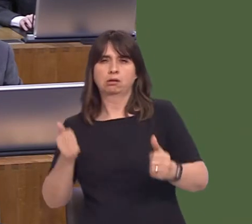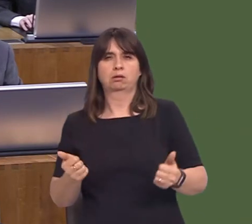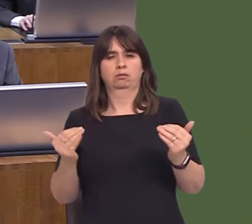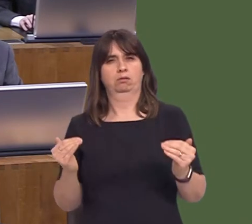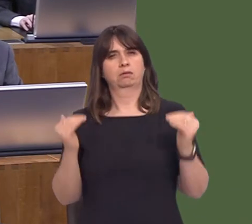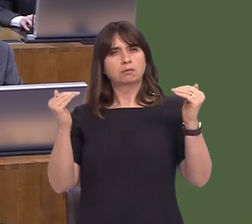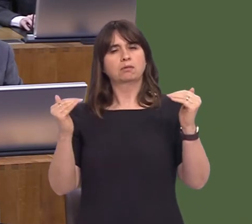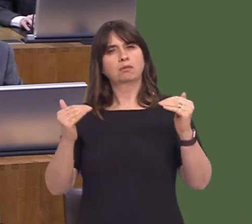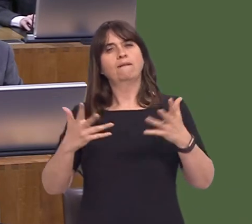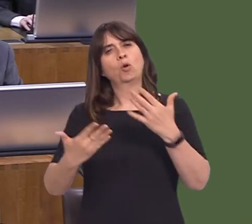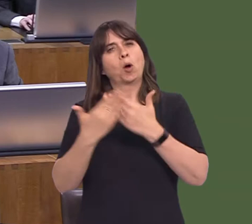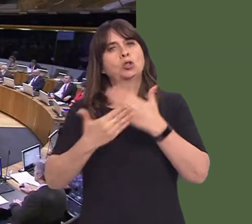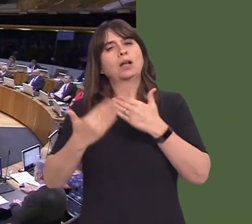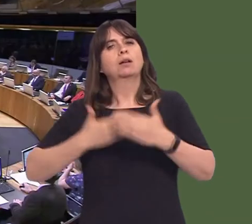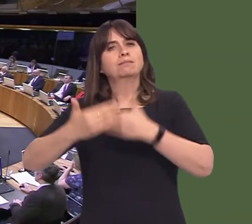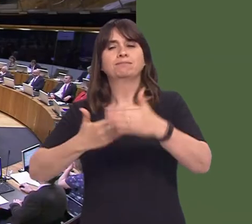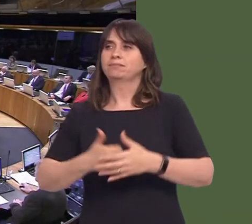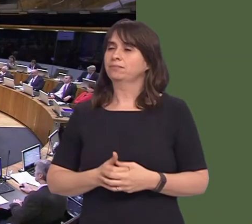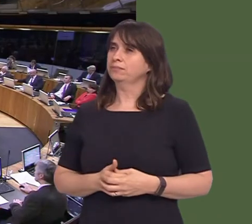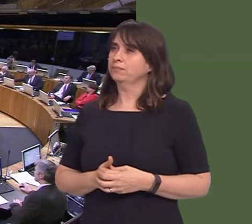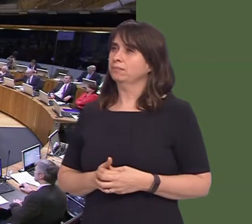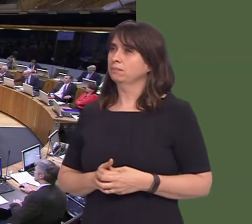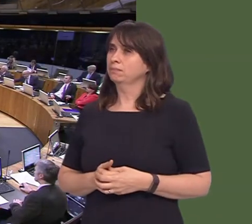dros y blynyddoedd nesaf. Russell George AM: Has the Welsh Government